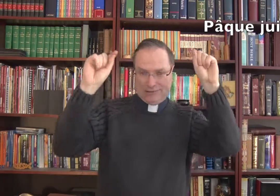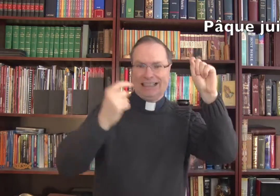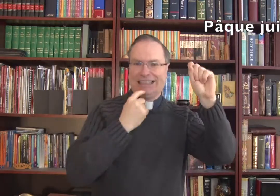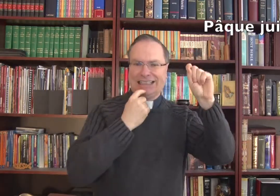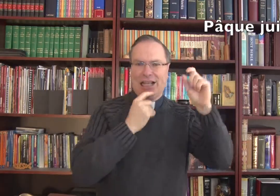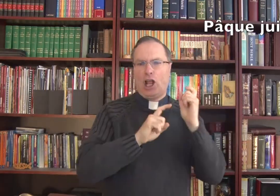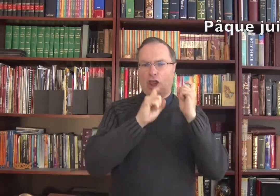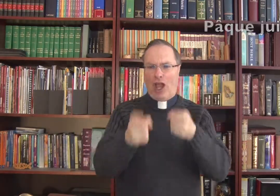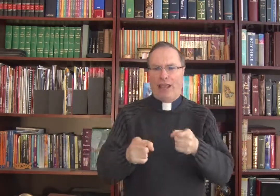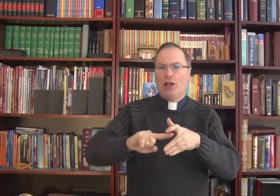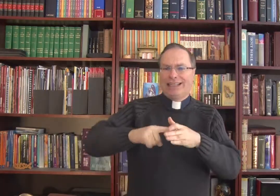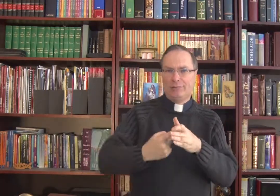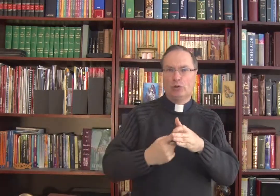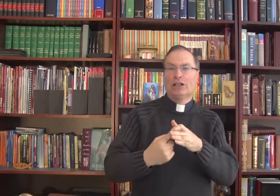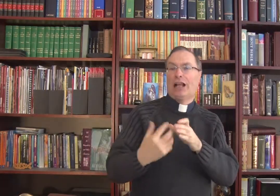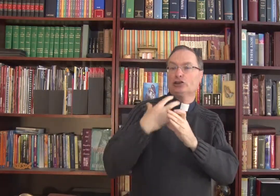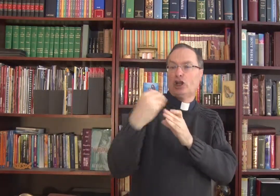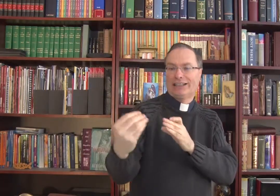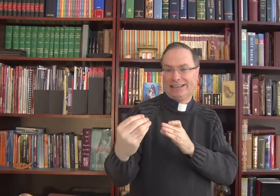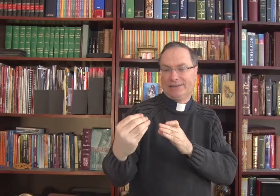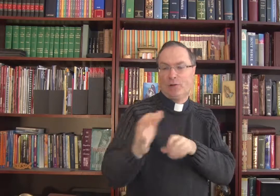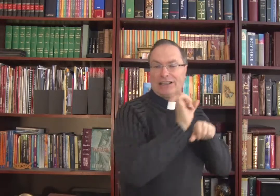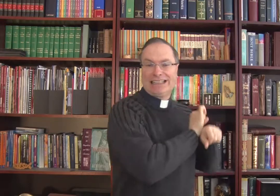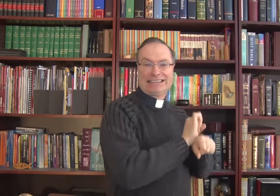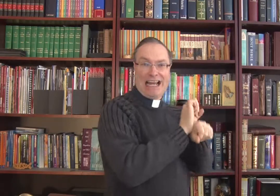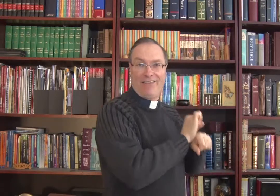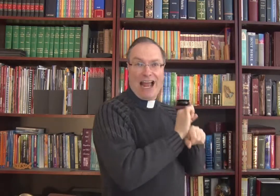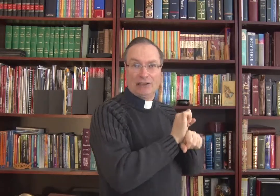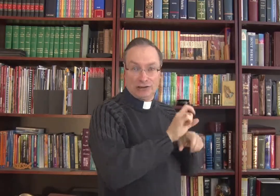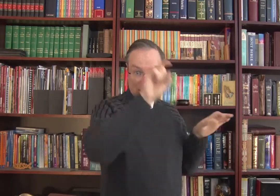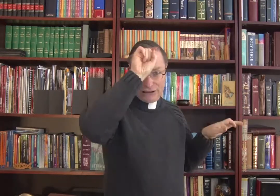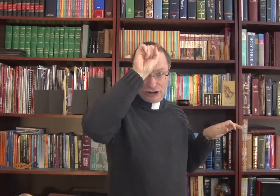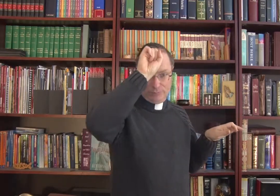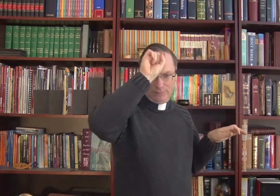qui donnait le début de la sortie de l’esclavage d’Égypte,